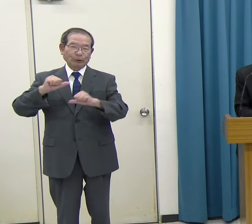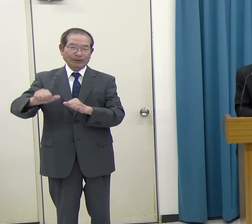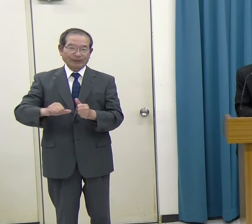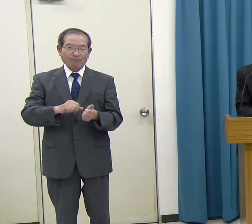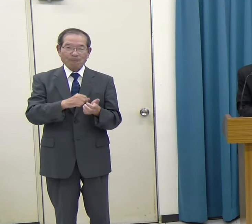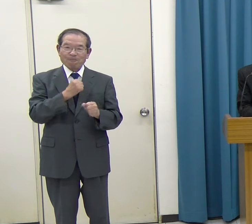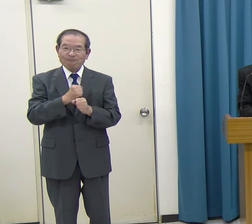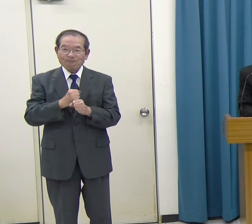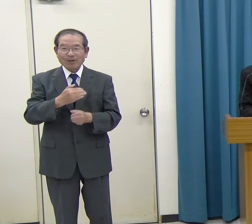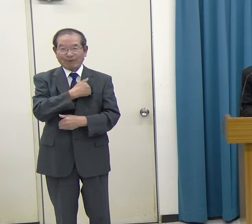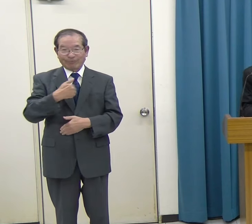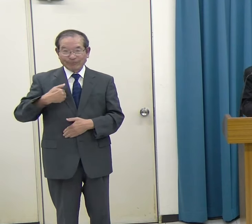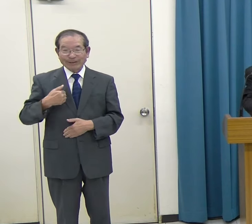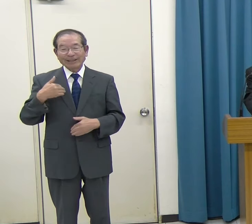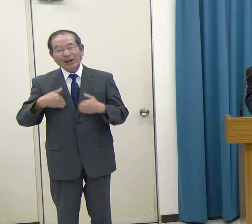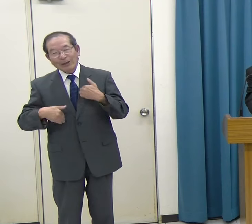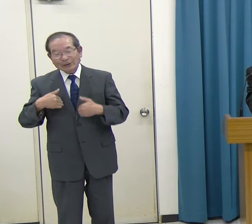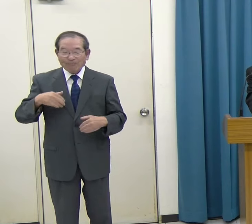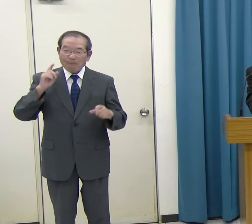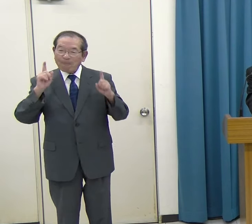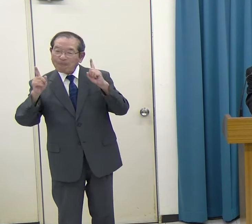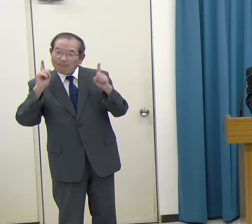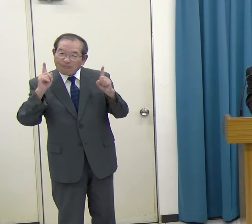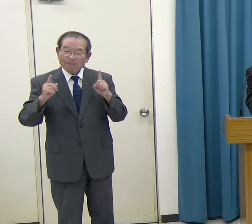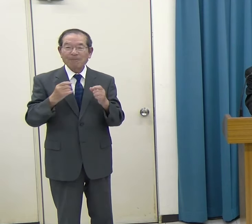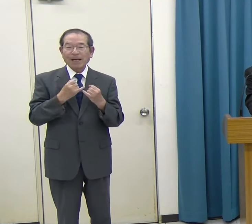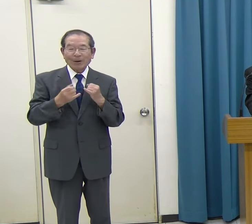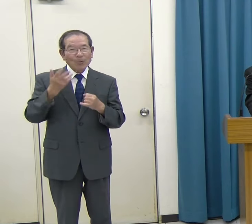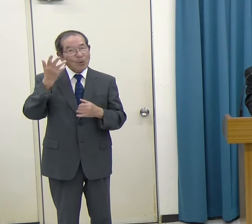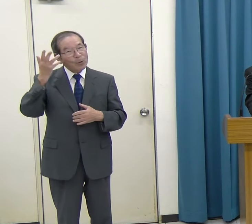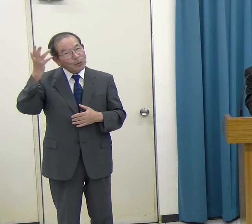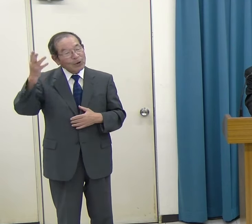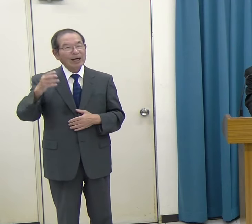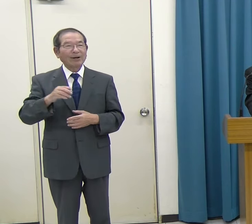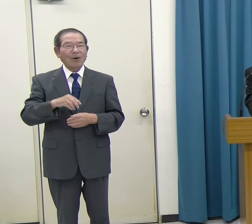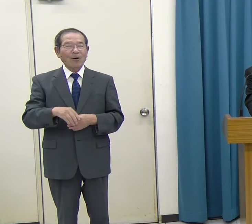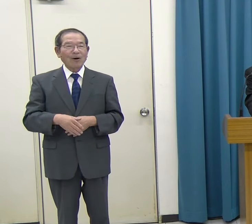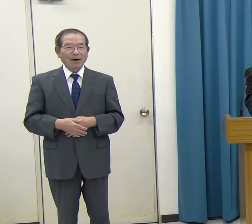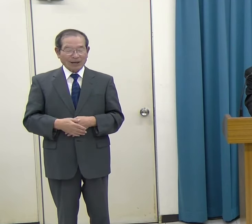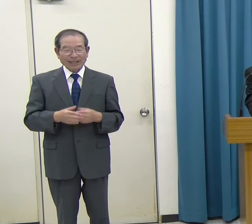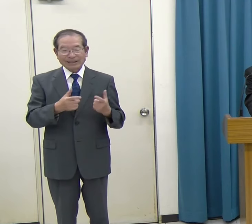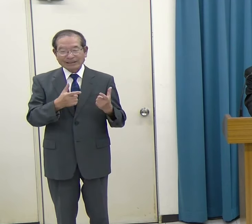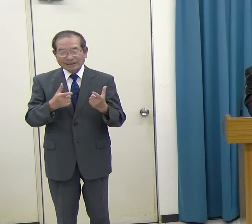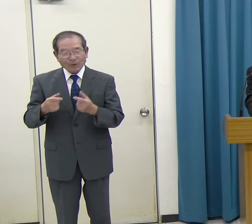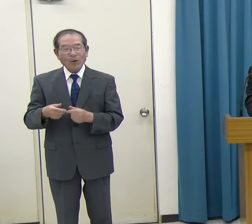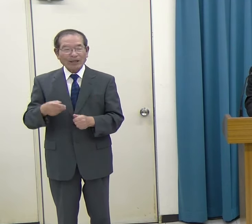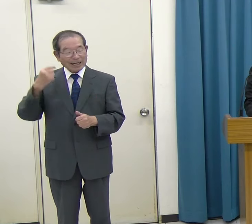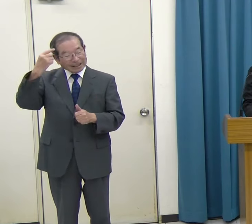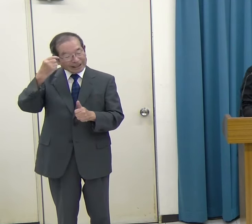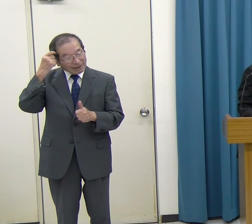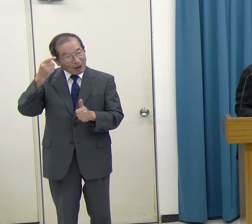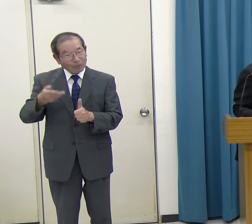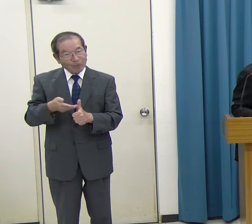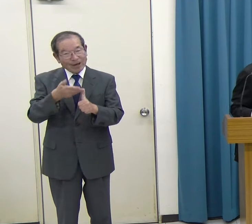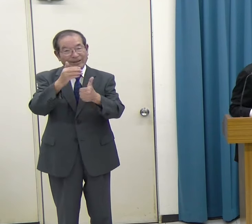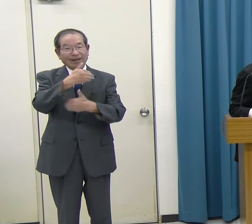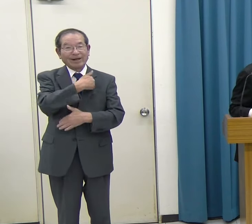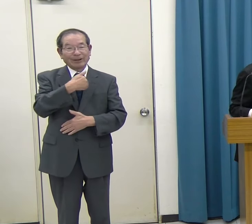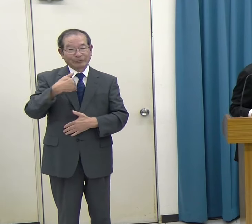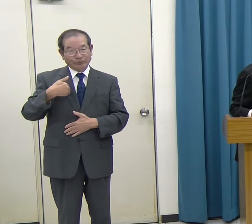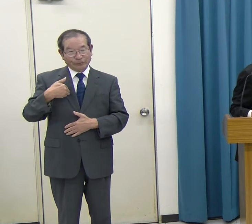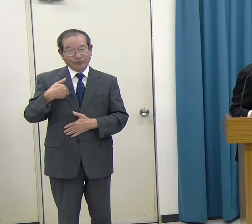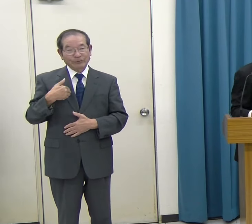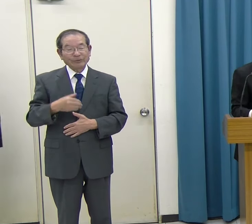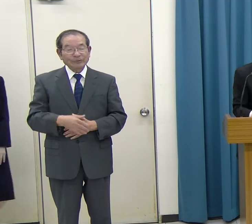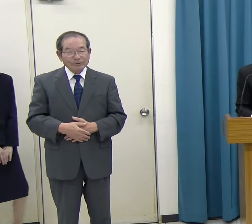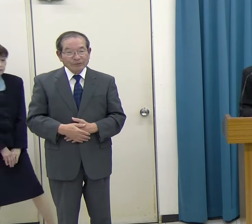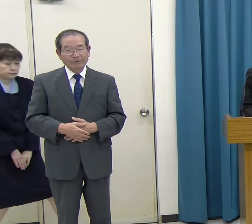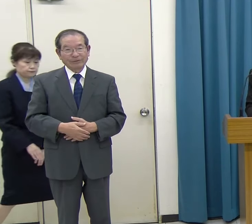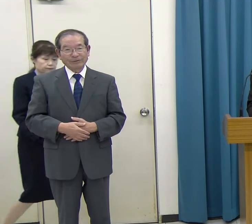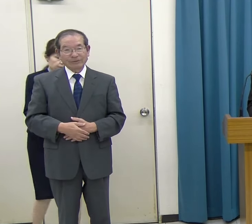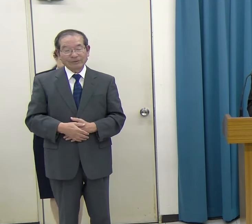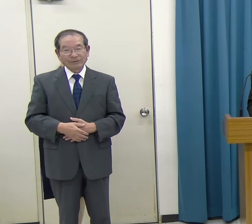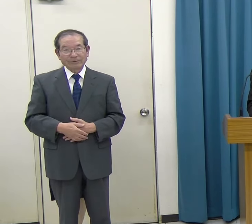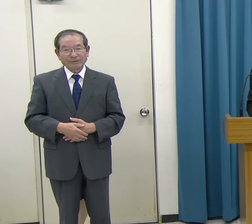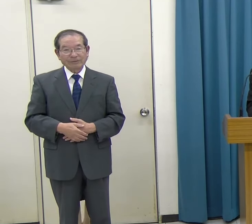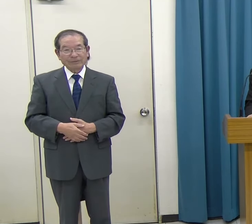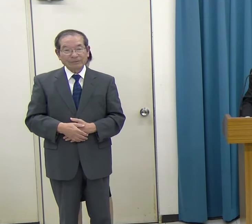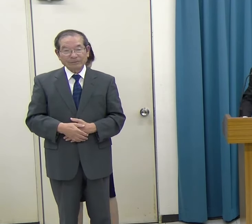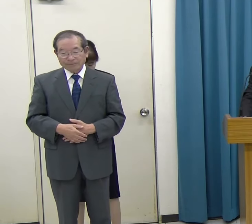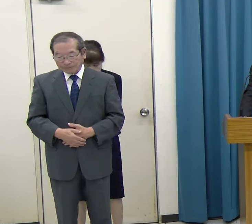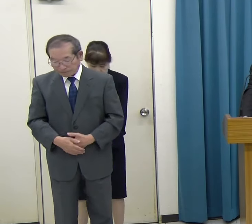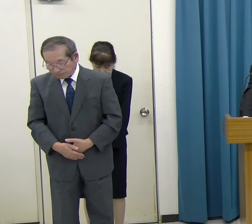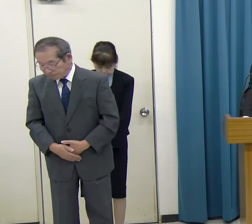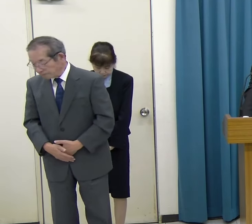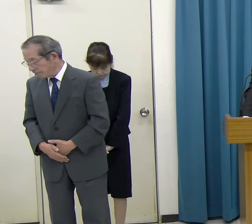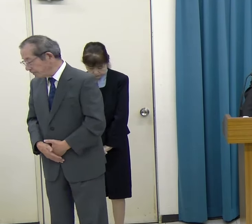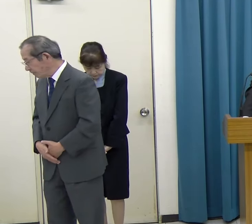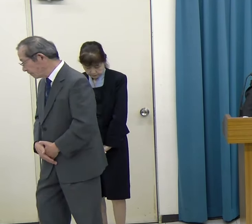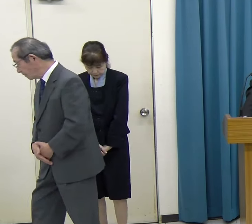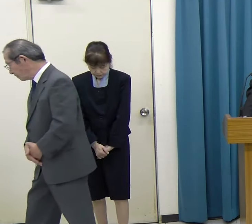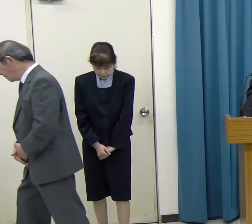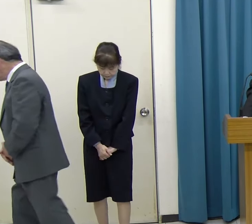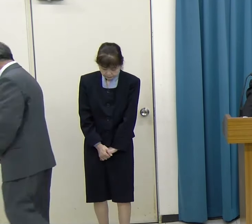楽しく遊び感覚で、創造性や論理的な思考を育てることができるプログラミングアプリです。